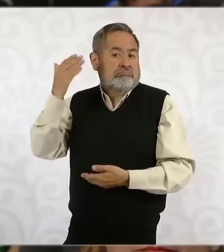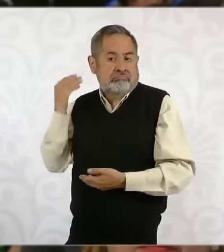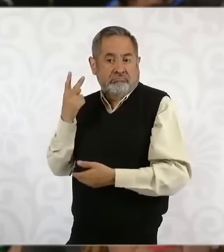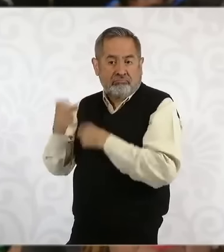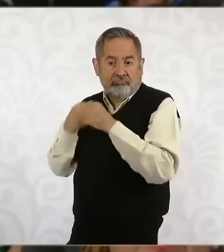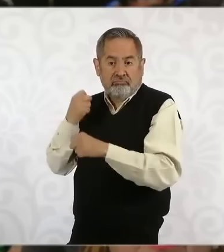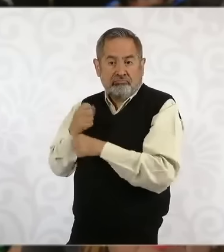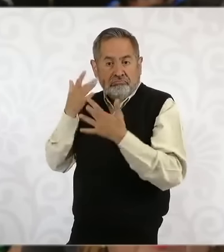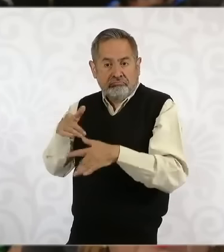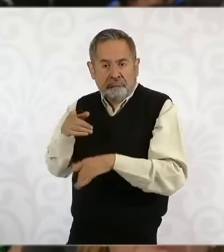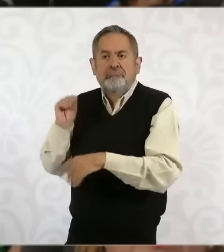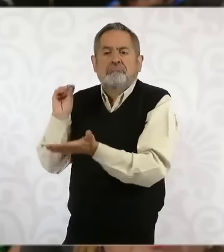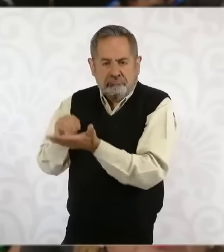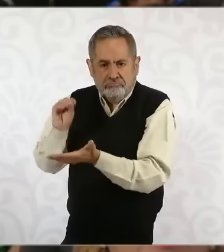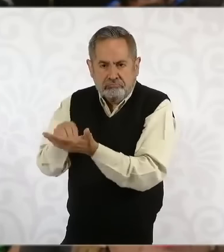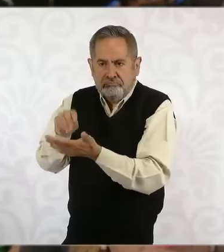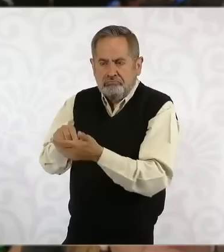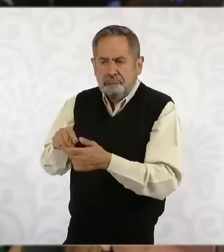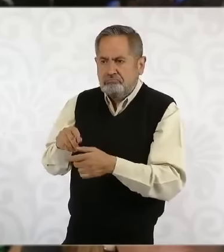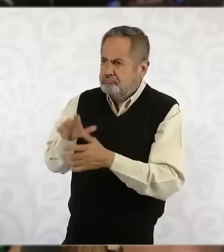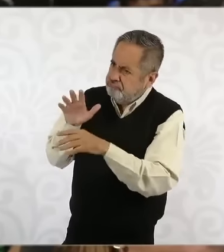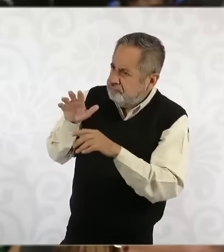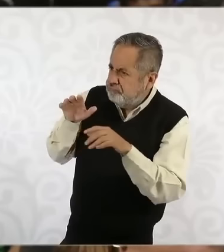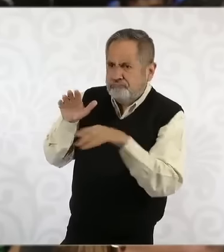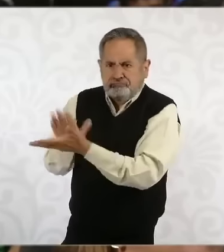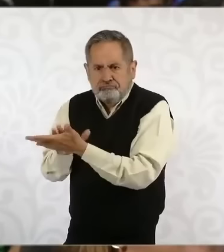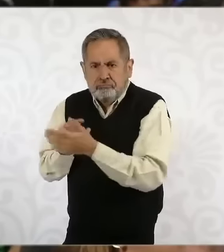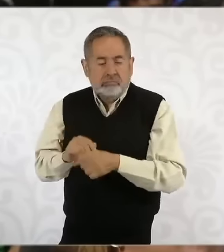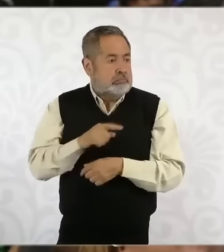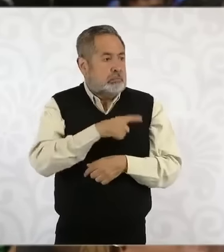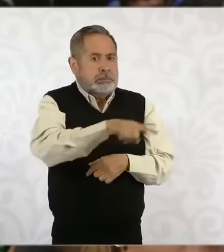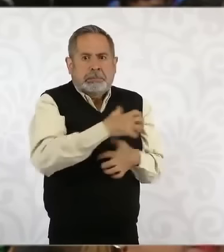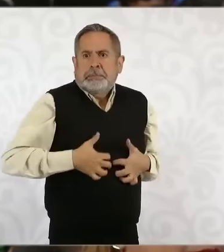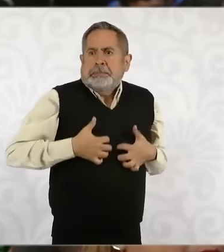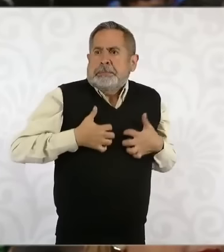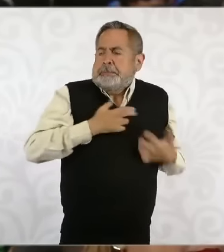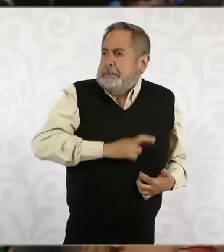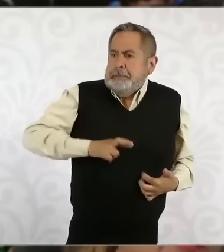y parece que ha enojado mucho a una oposición política y mediática que está dispuesta ya